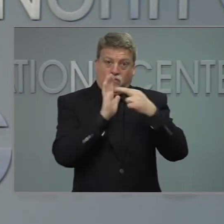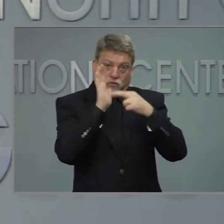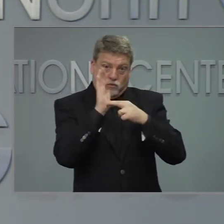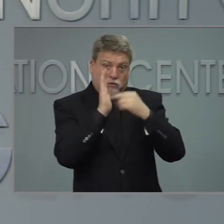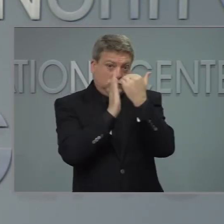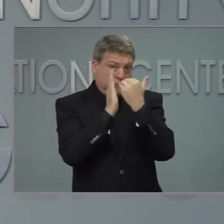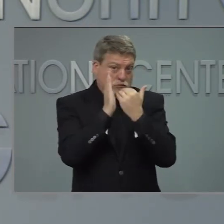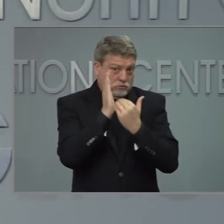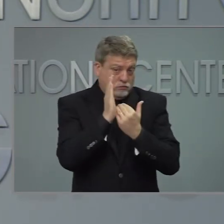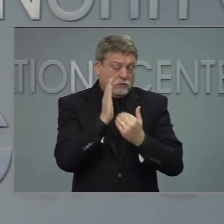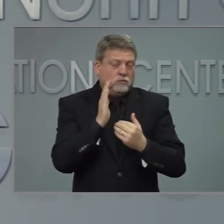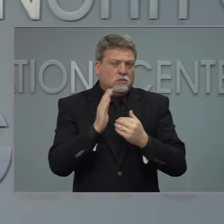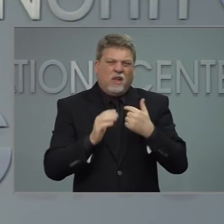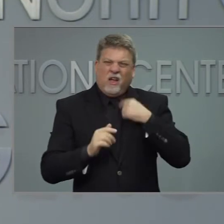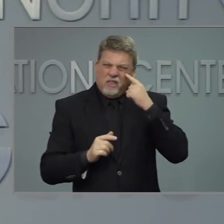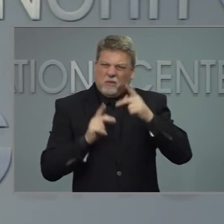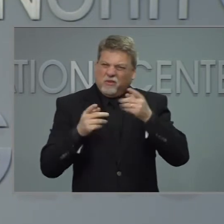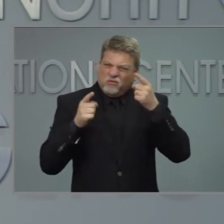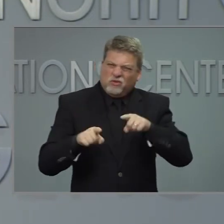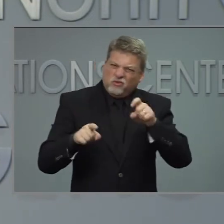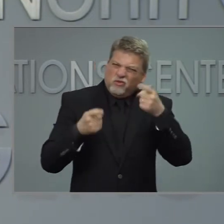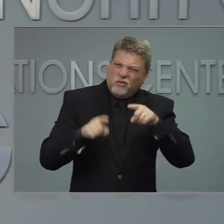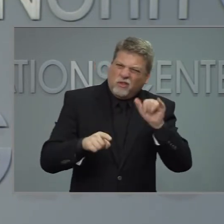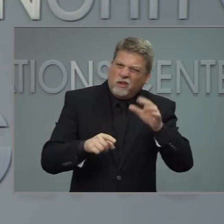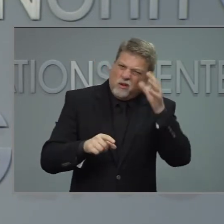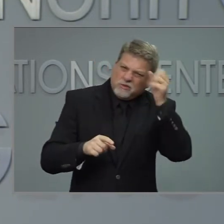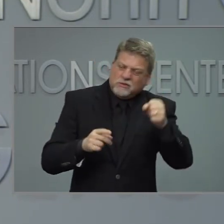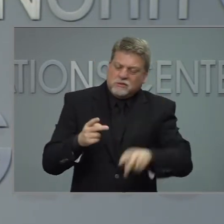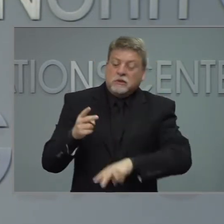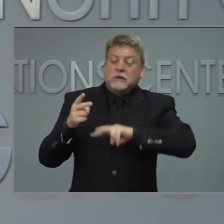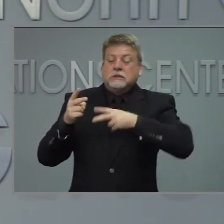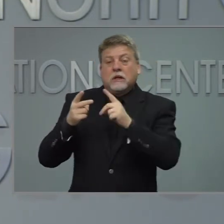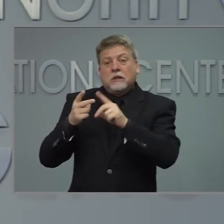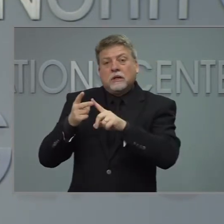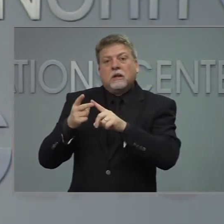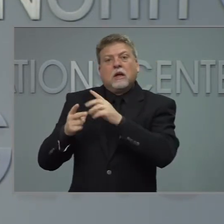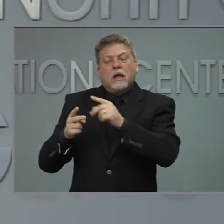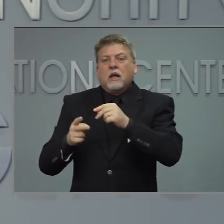Departamento de Salud y servicios humanos en las escuelas y en segundo lugar el